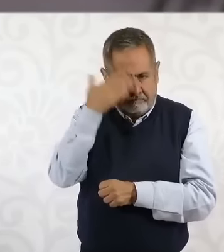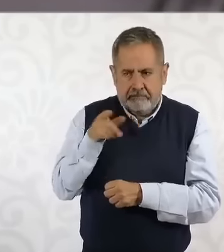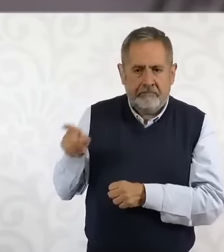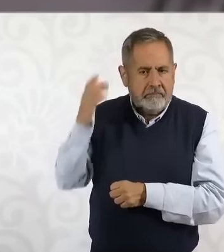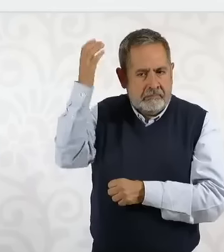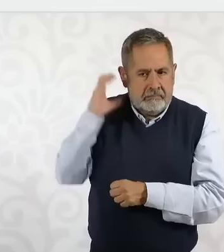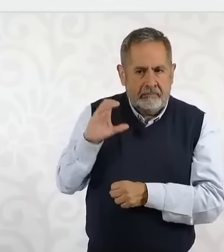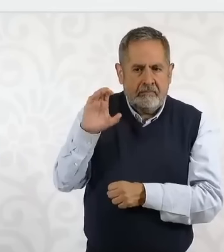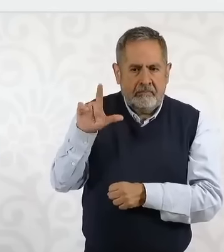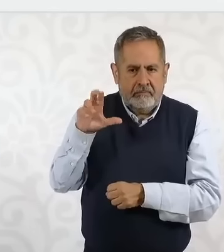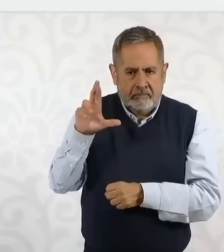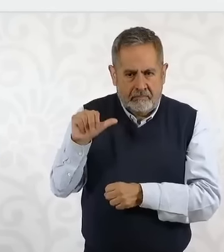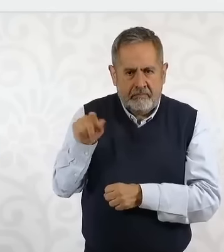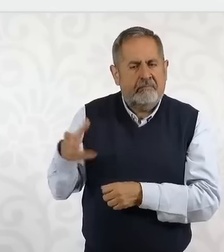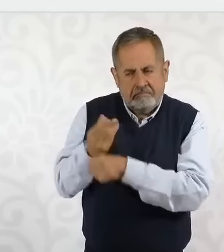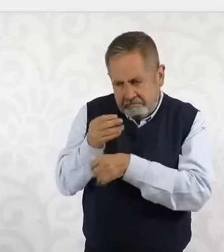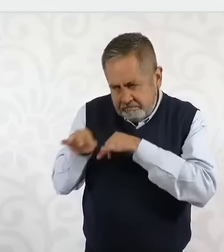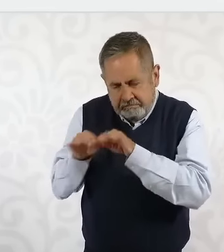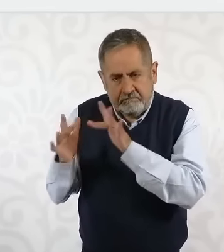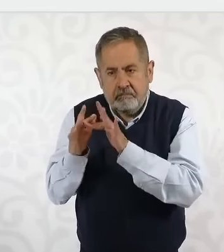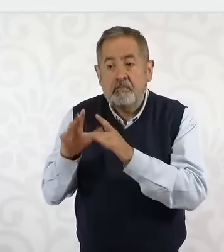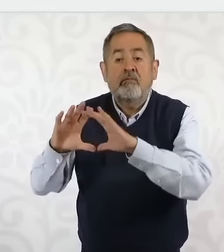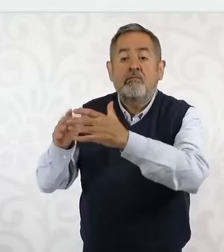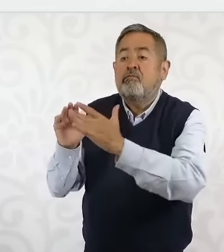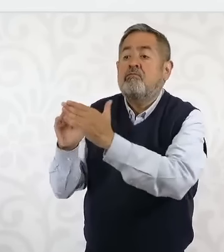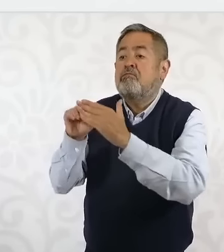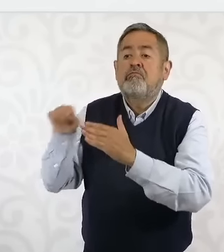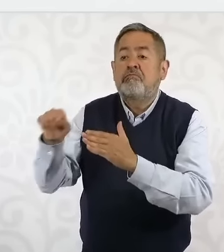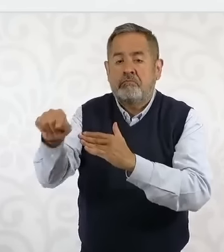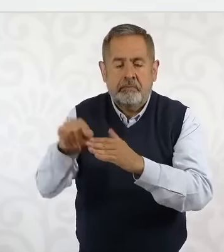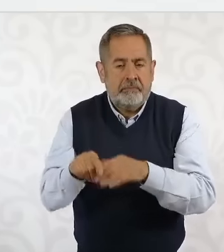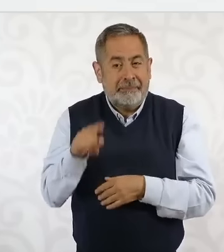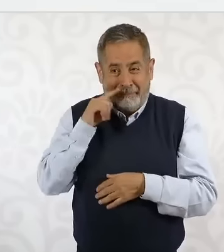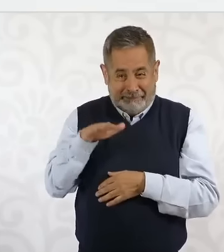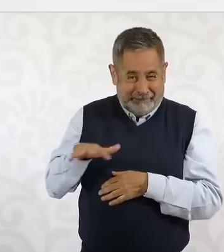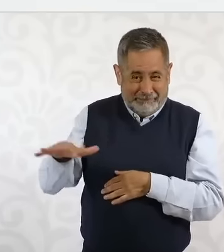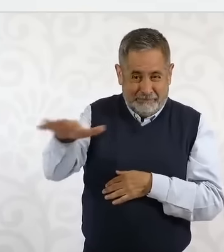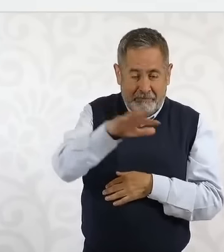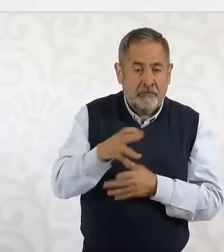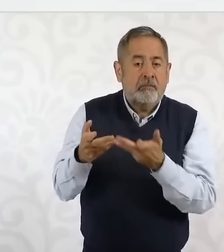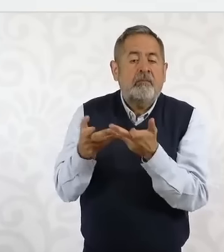que trabajarlo con las comunidades durante un tiempo. Es una zona de tierras comunales,